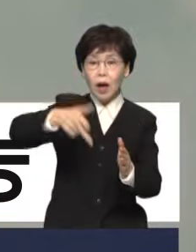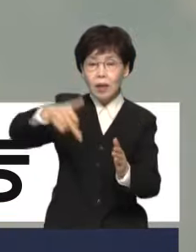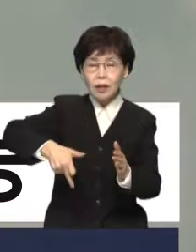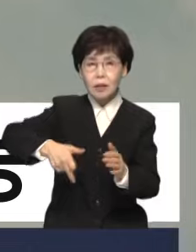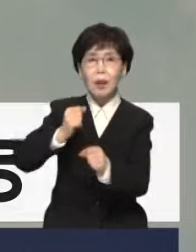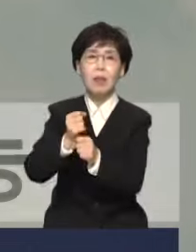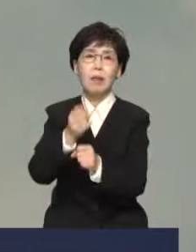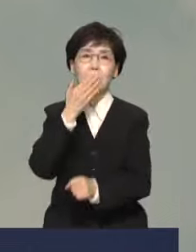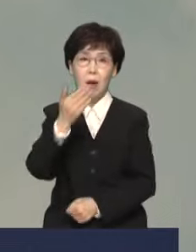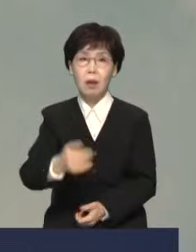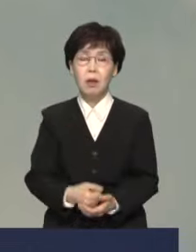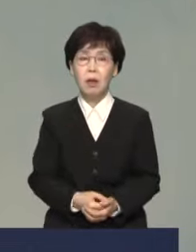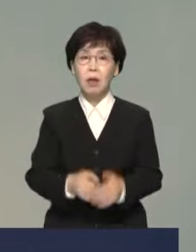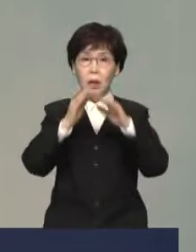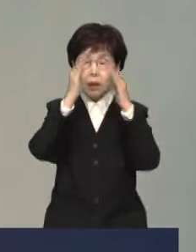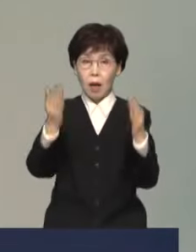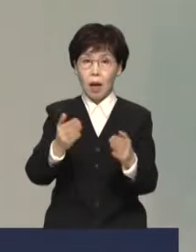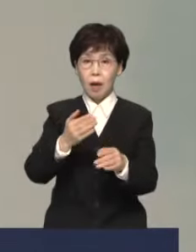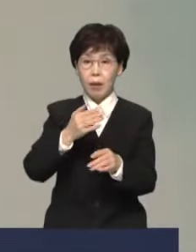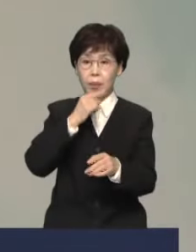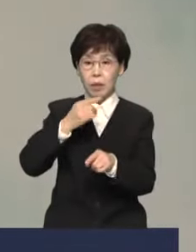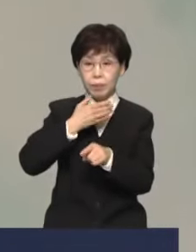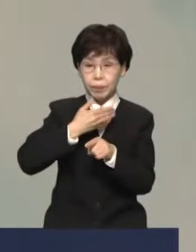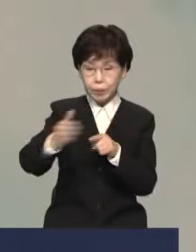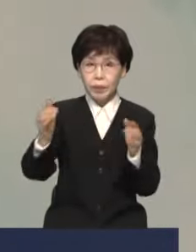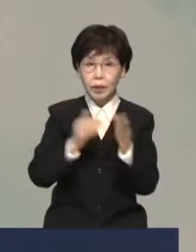전액 상환을 마친 개인사업자 약 17만 5천